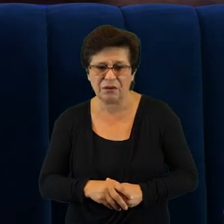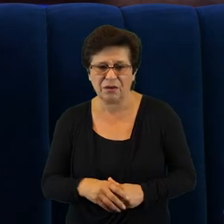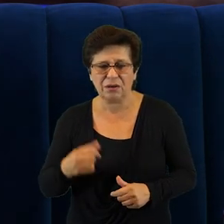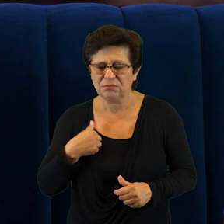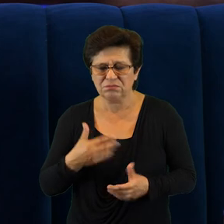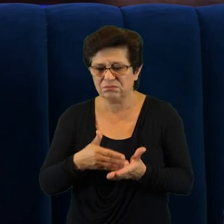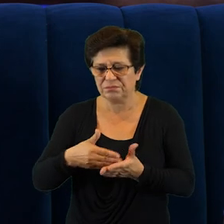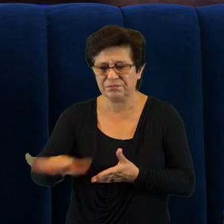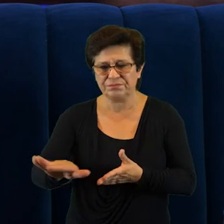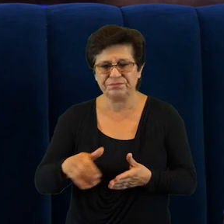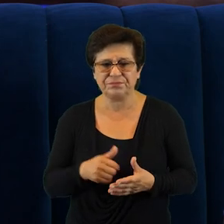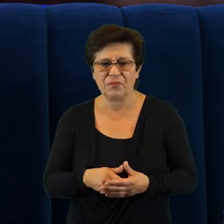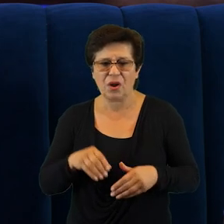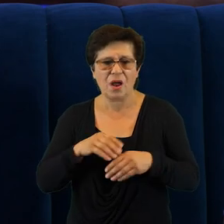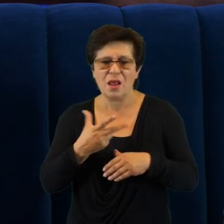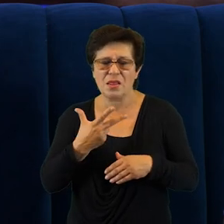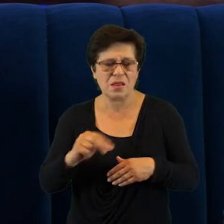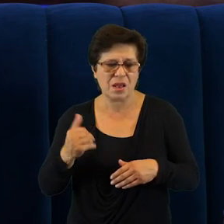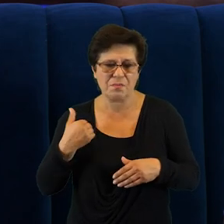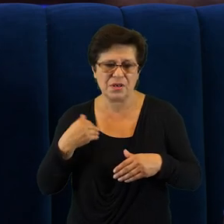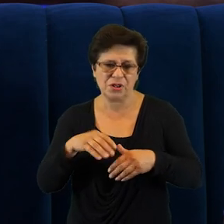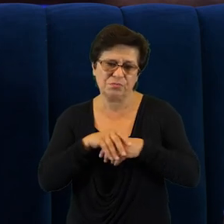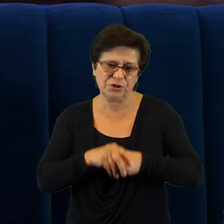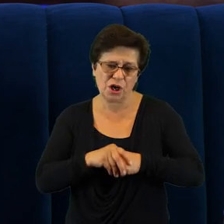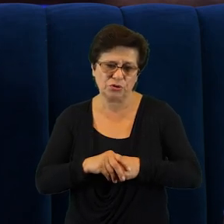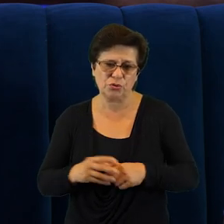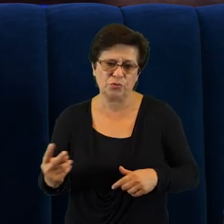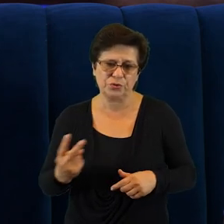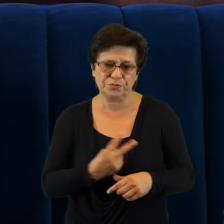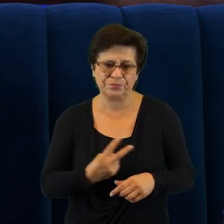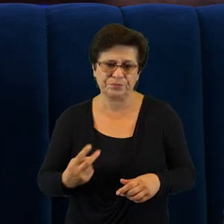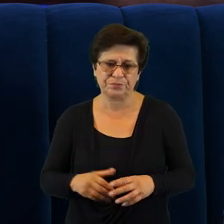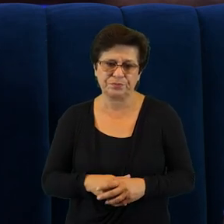i autentyczny smutek Iwaszkiewicza, jak się nie działo.